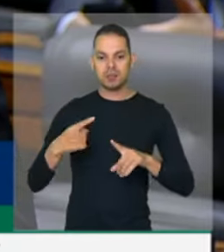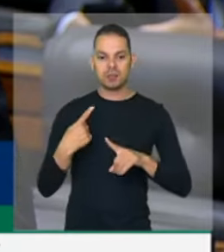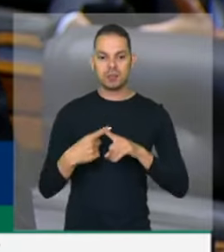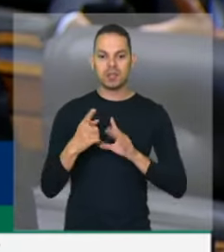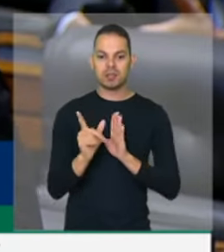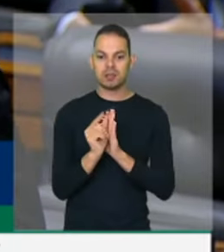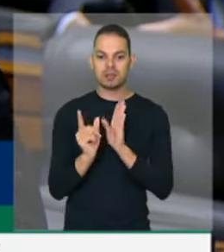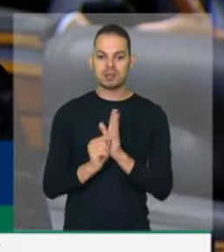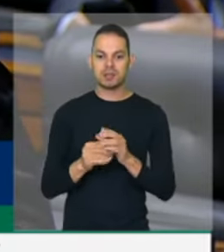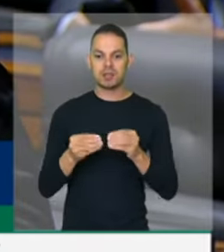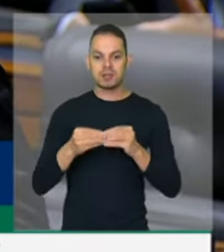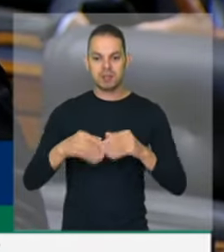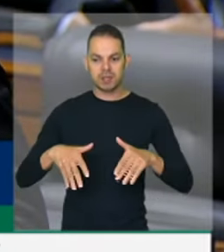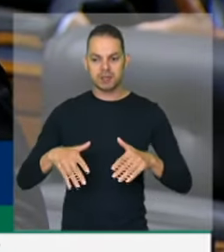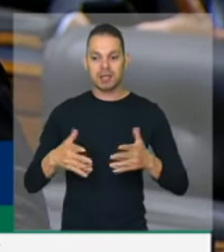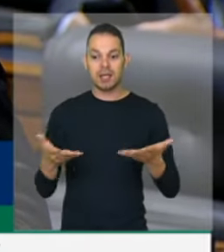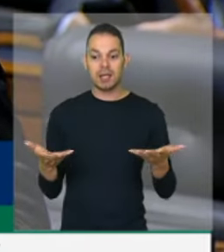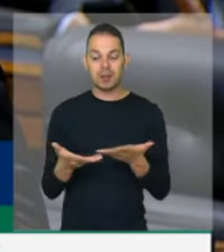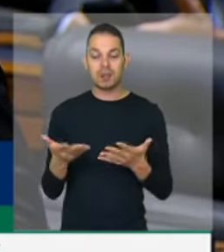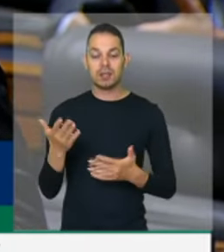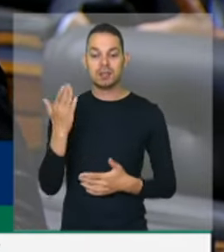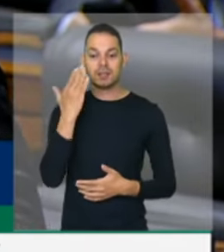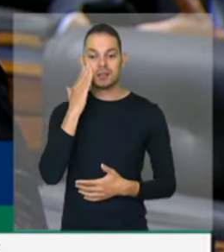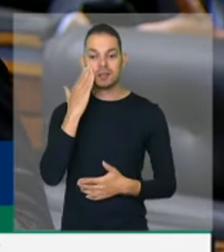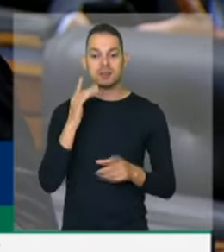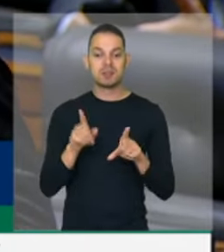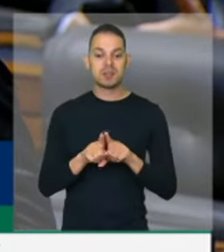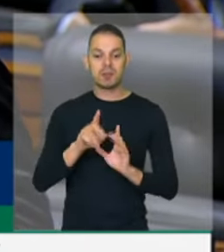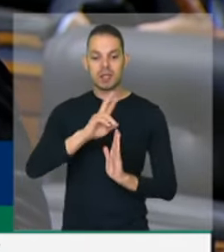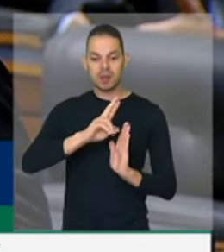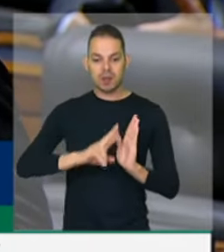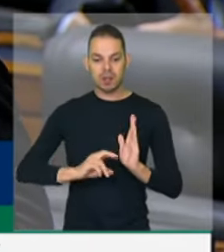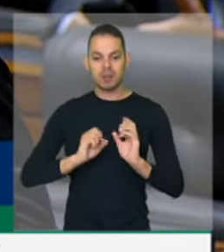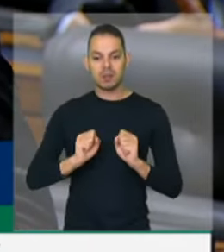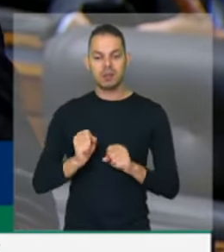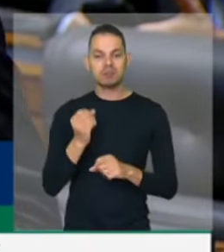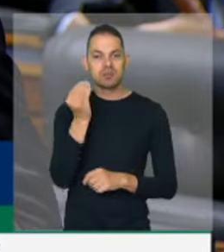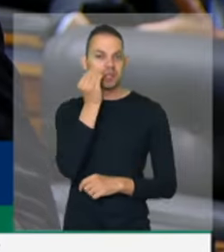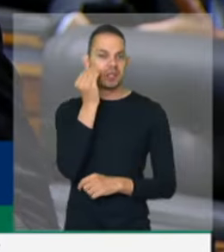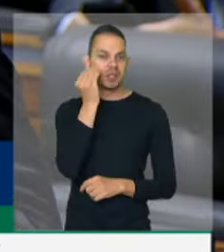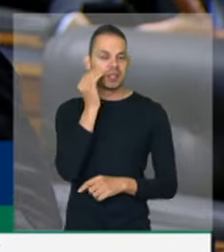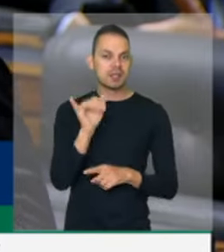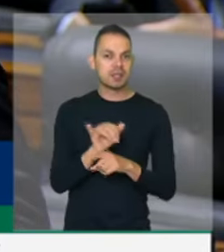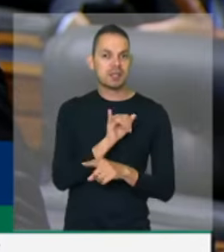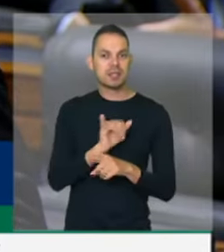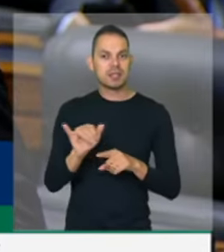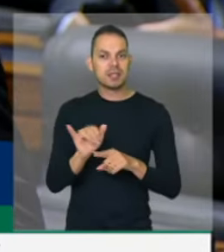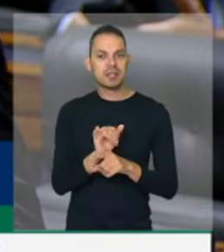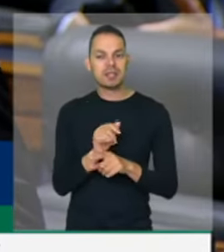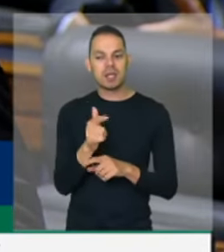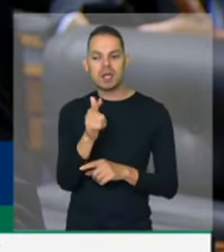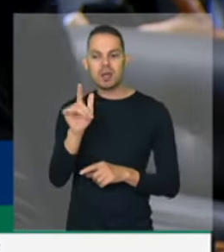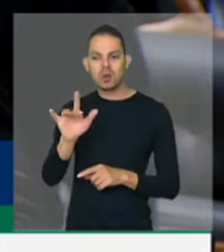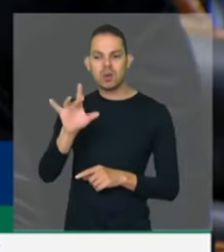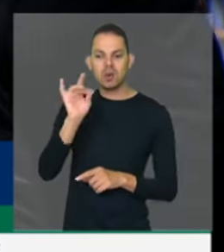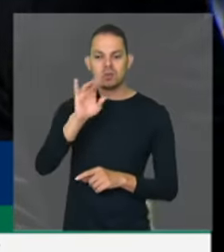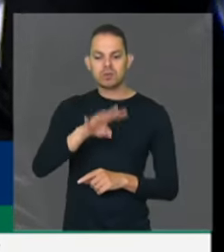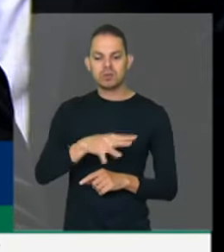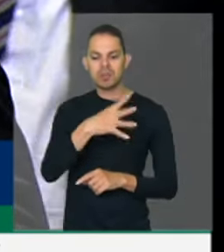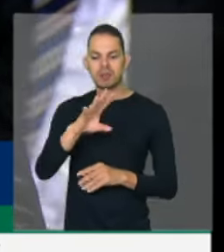PAINEL, SENHOR PRESIDENTE, ESSE DESTAQUE PREJUDICA E AGORA ENTENDEMOS O QUE RELATOR PODERIA BUSCAR UMA ALTERNATIVA DE TABELA COMPLEMENTAR OU ALGUM OUTRO TETO QUE NÃO DEIXA DA FORMA COMO ESTÁ NO RELATÓRIO, QUE TAMBÉM ESTÁ